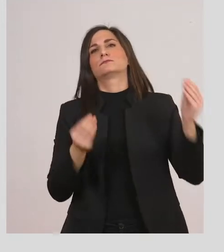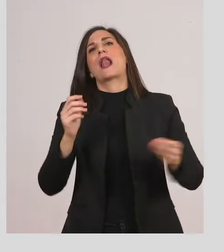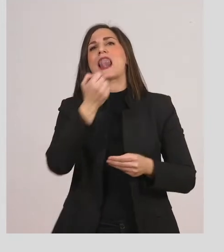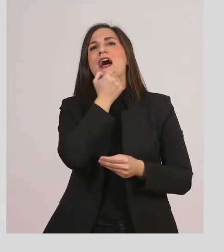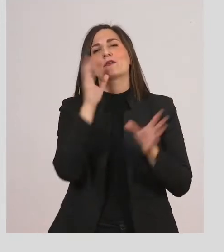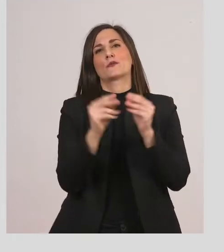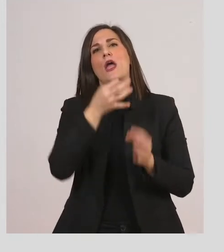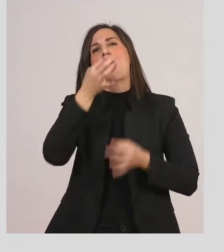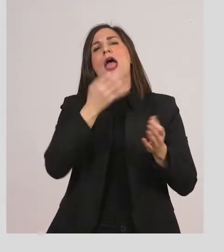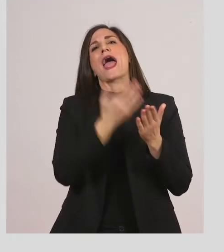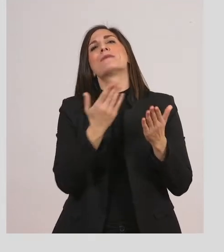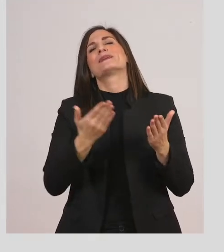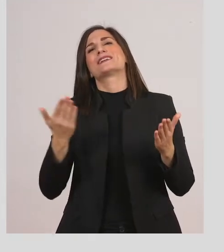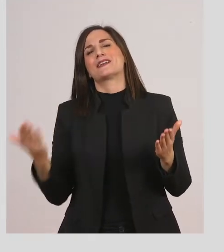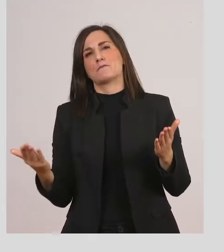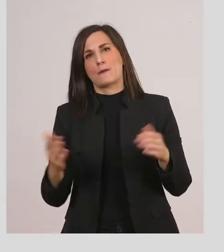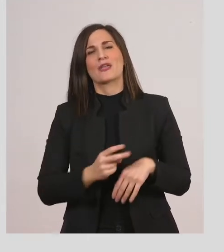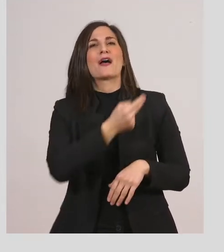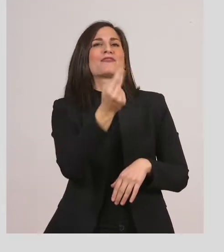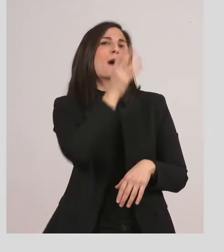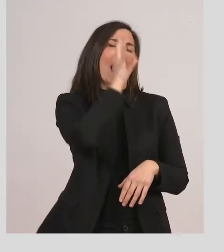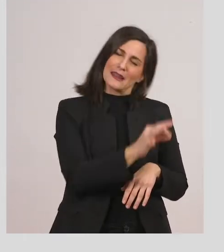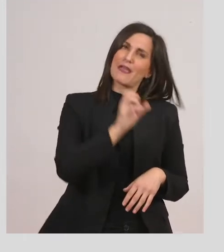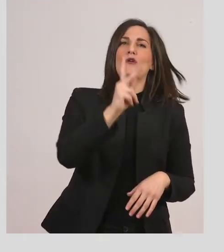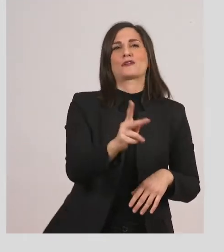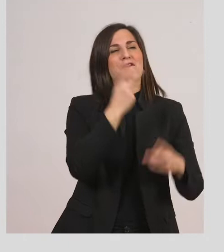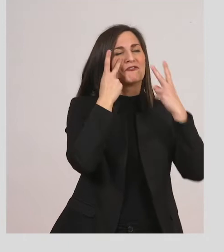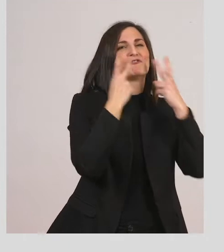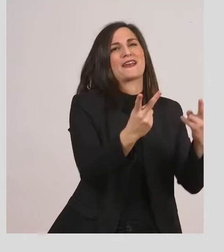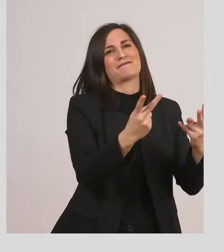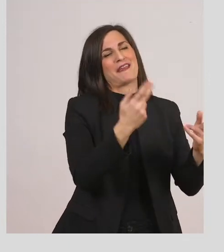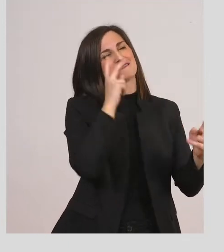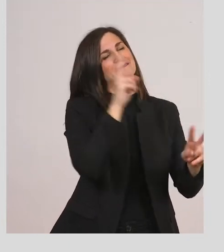Όχι κυρίως στην πραγματικότητα, αν είναι αληθές... γιατί αυτό μπορεί να αναιρεθεί εύκολα.